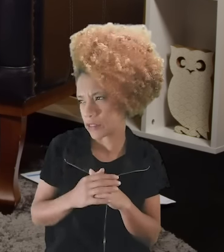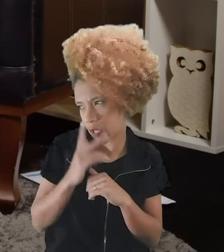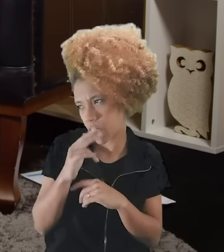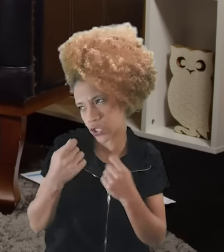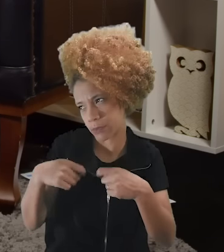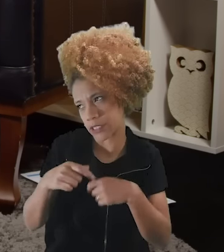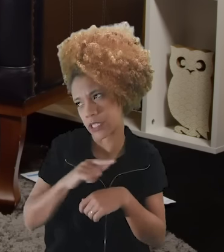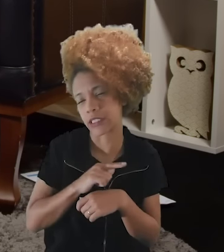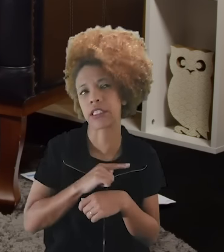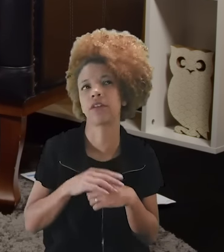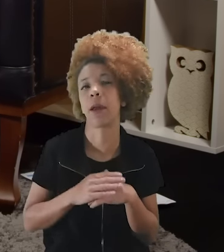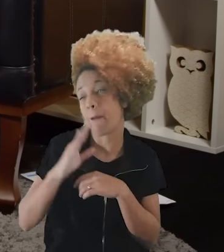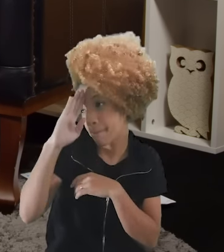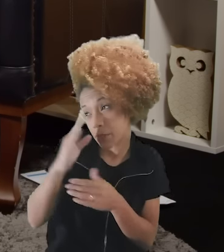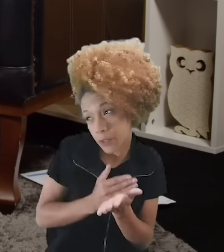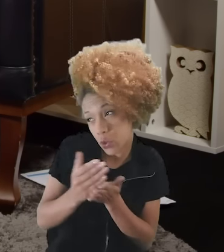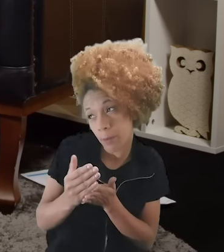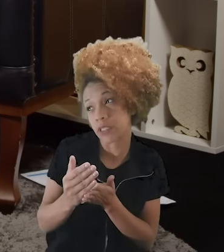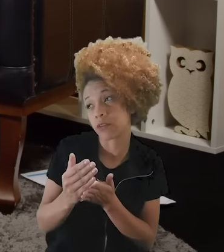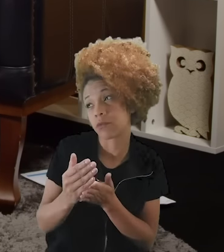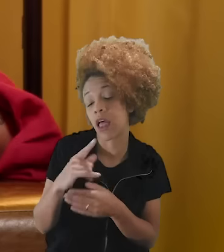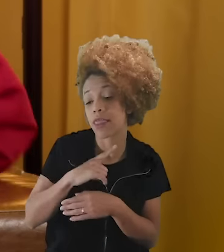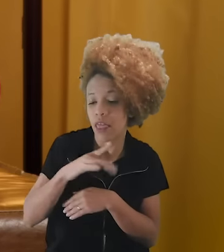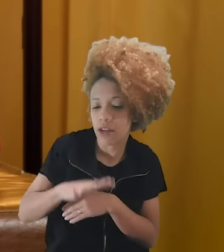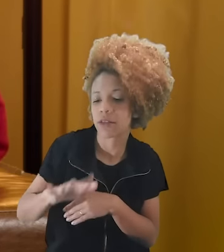assim acho que é necessário ter Principalmente nesse começo sabe mal ter esse ambiente para que